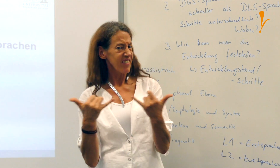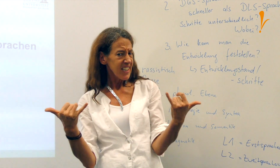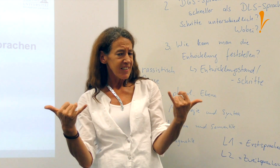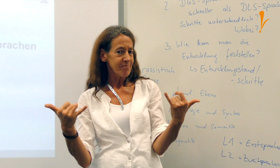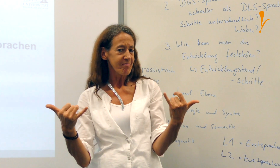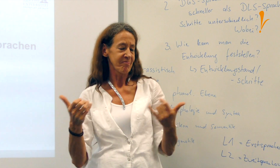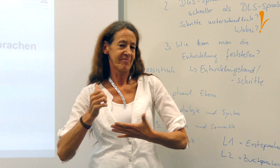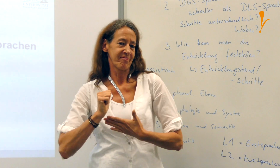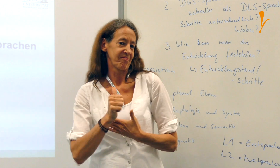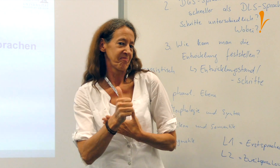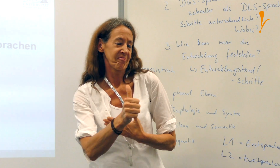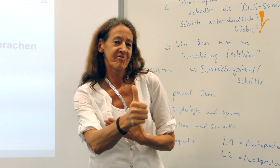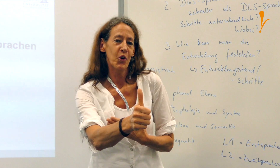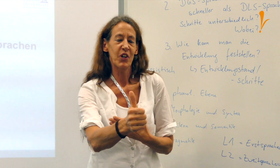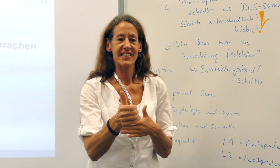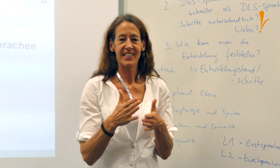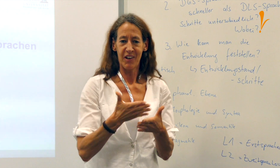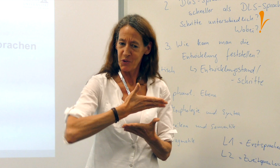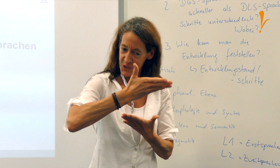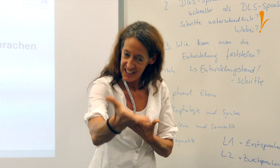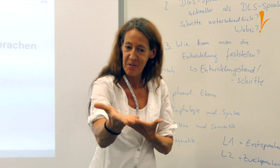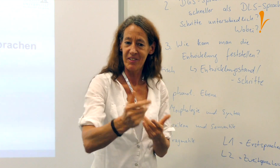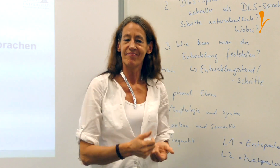Dazu geben wir viele Anregungen.